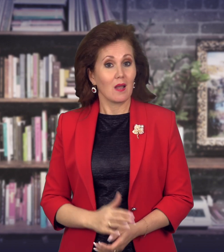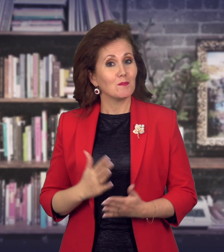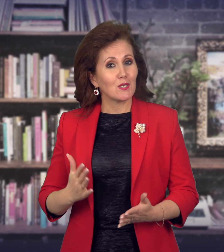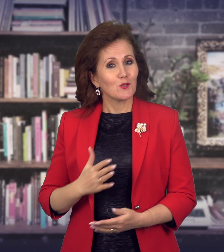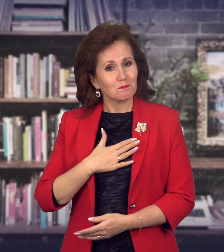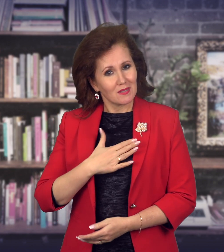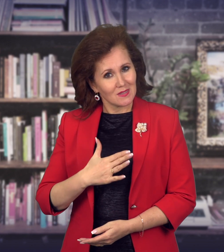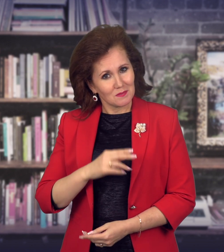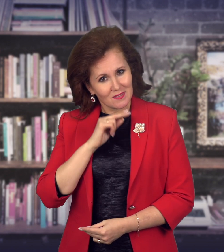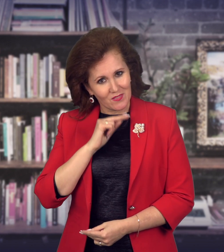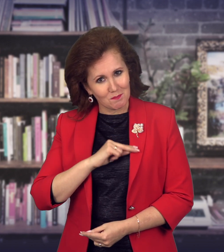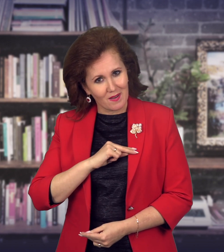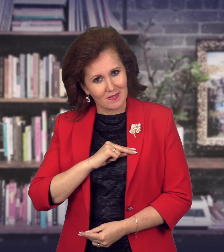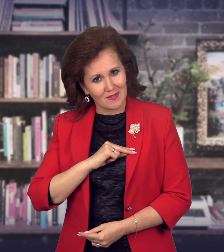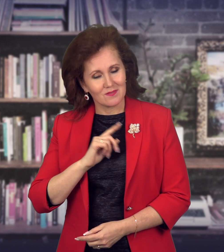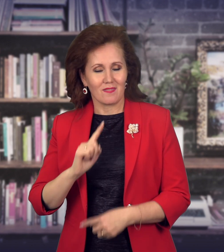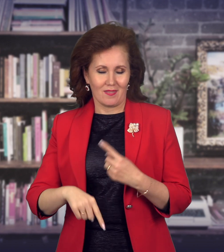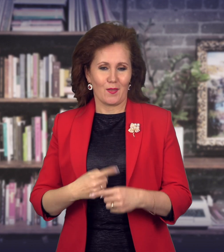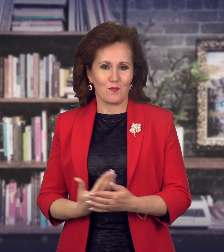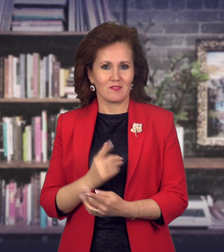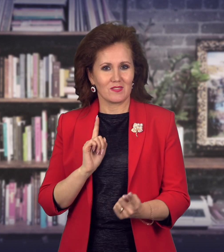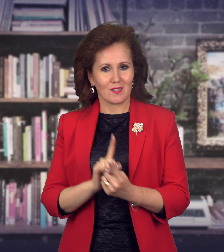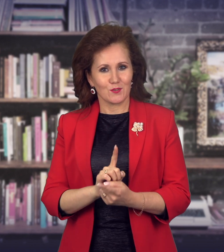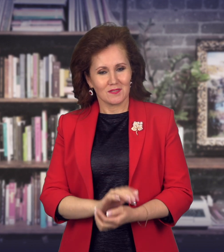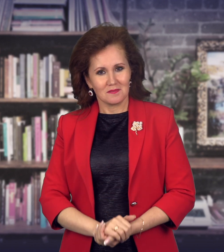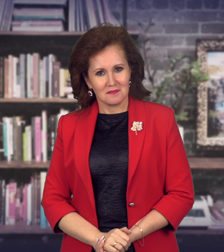Большое спасибо за внимание! До новых встреч!